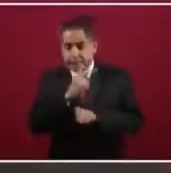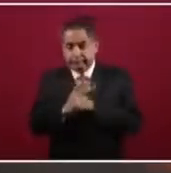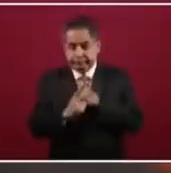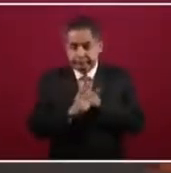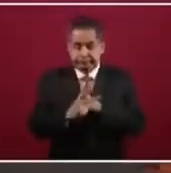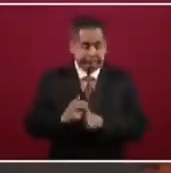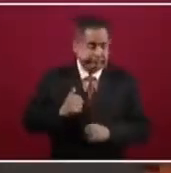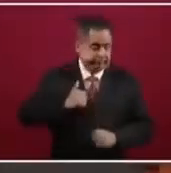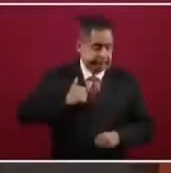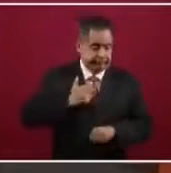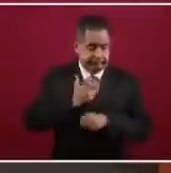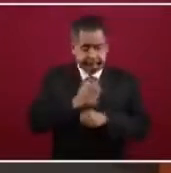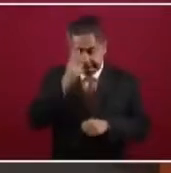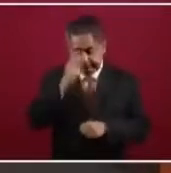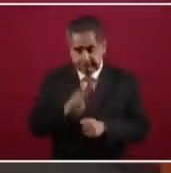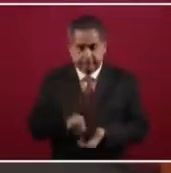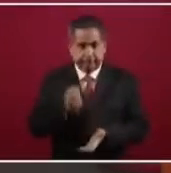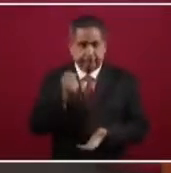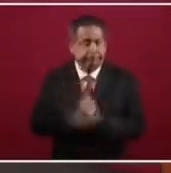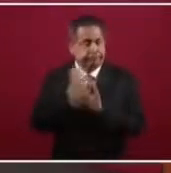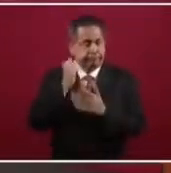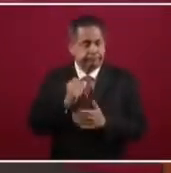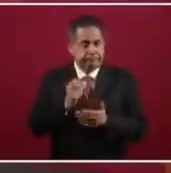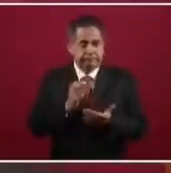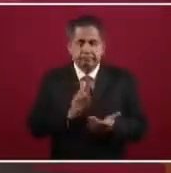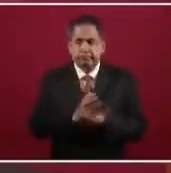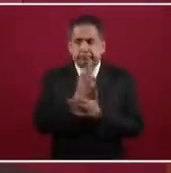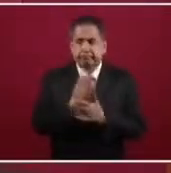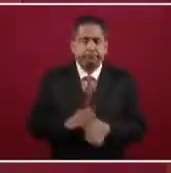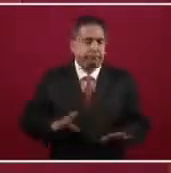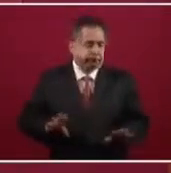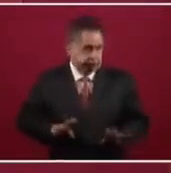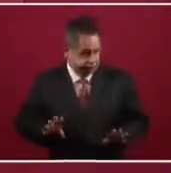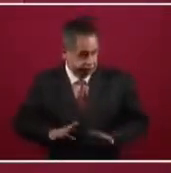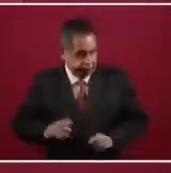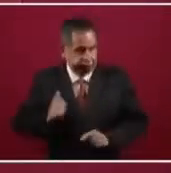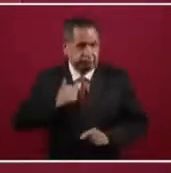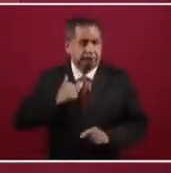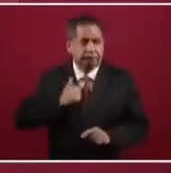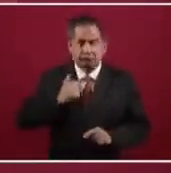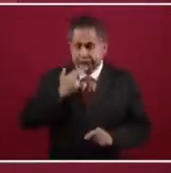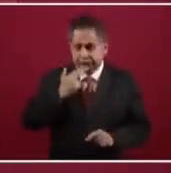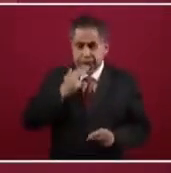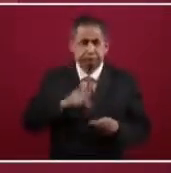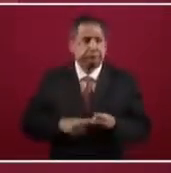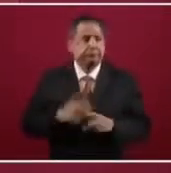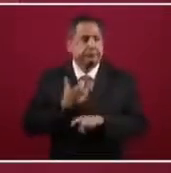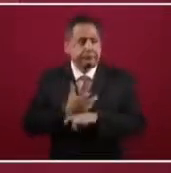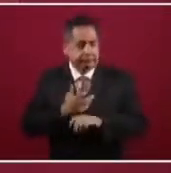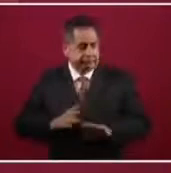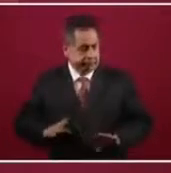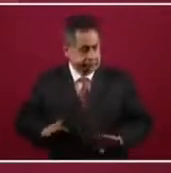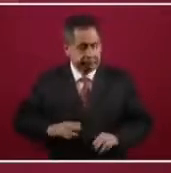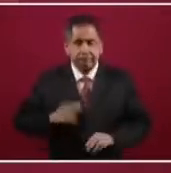se aprobara el tratado, le conviene a Canadá, le conviene a Estados Unidos y le conviene